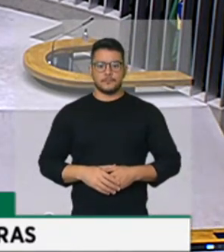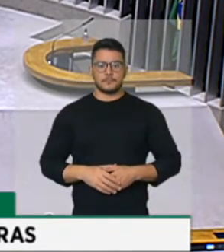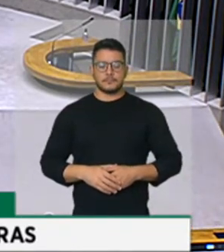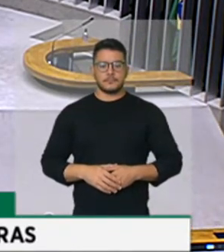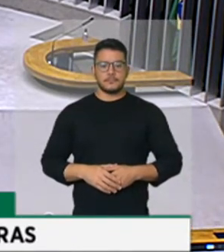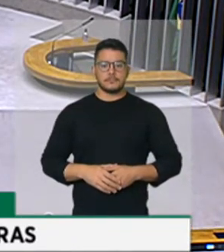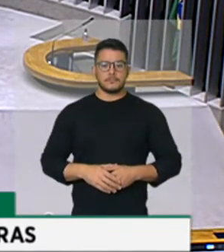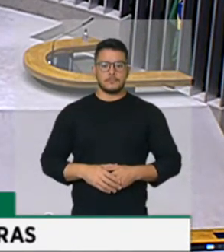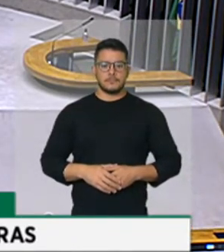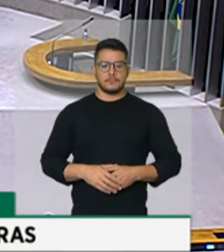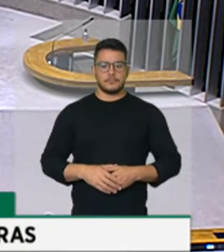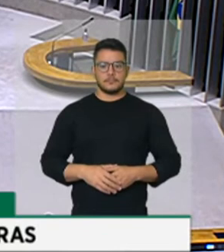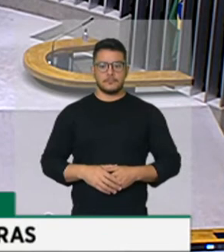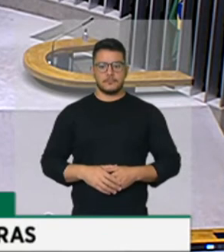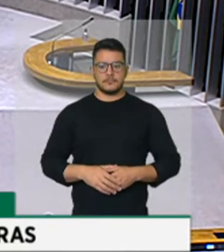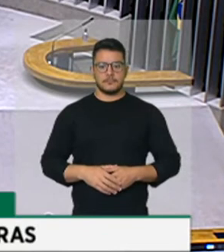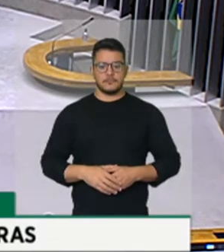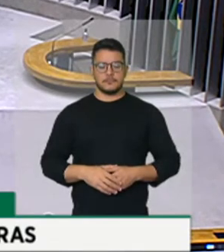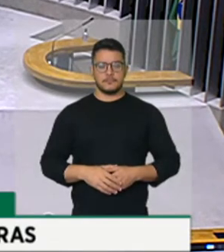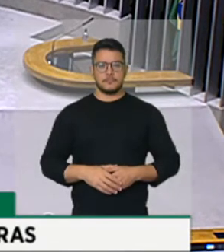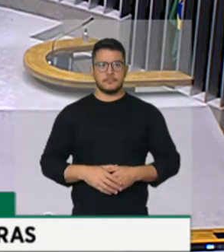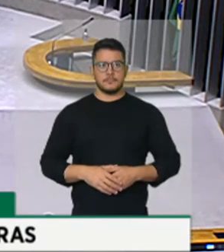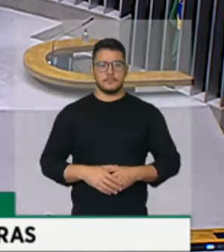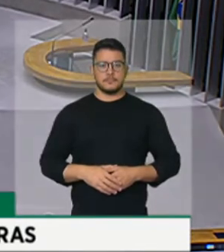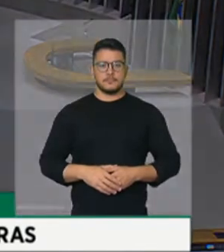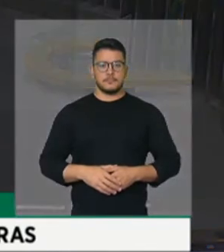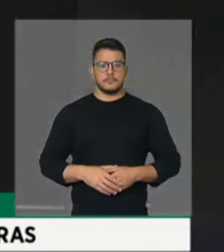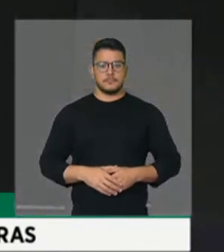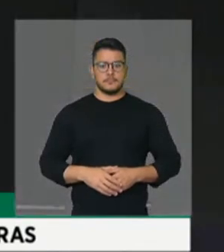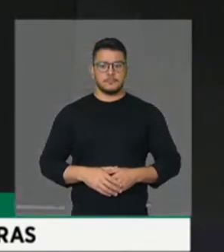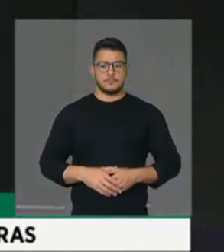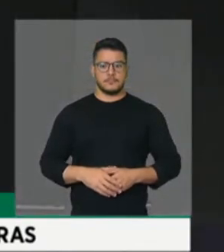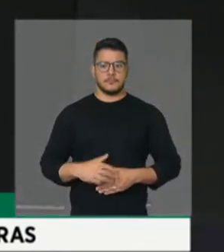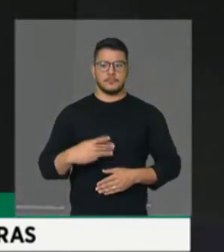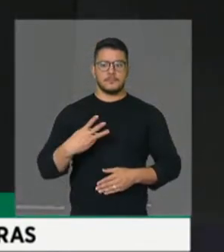MUITO OBRIGADO, SR. PRESIDENTE. [PRESIDENTE]: ESTÁ